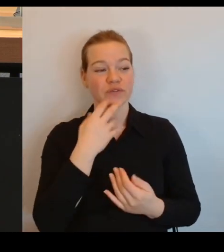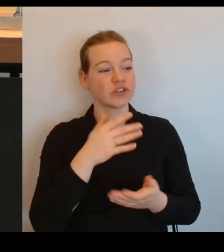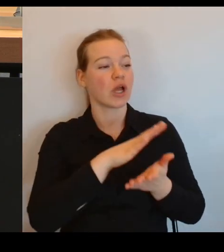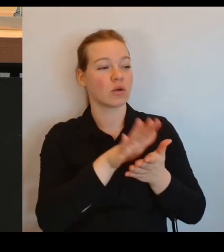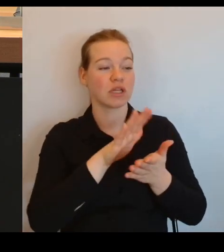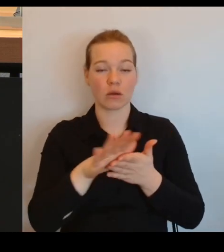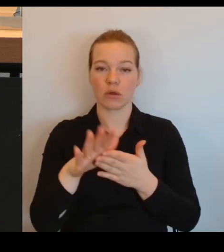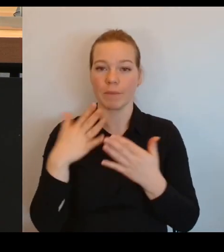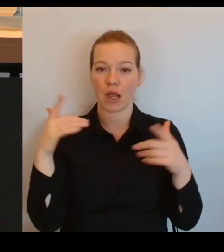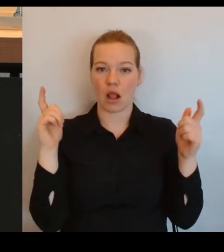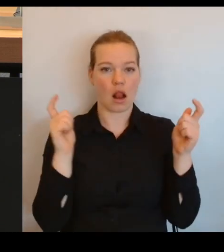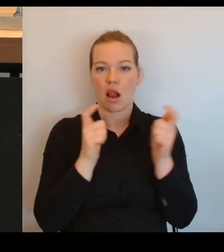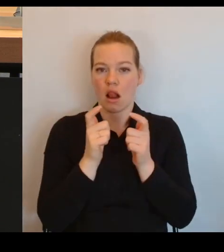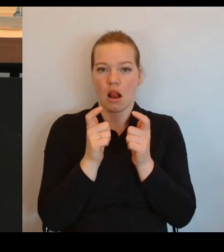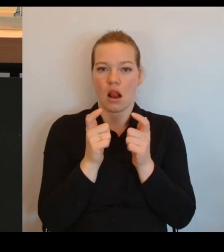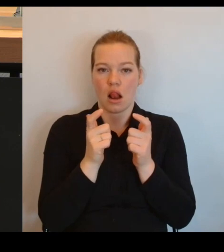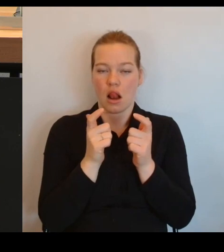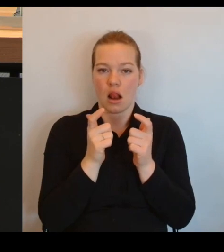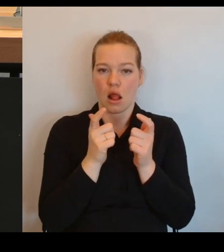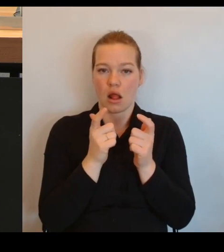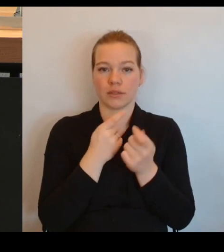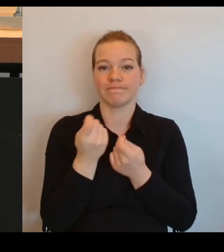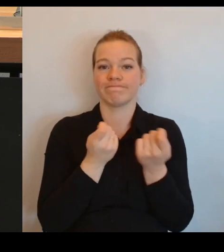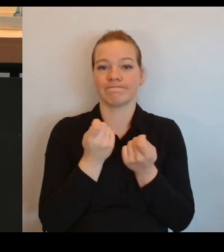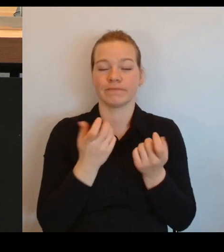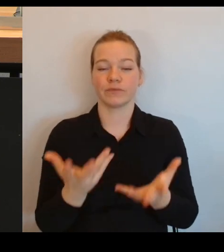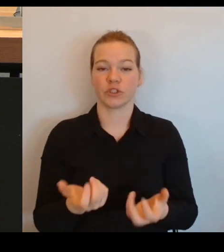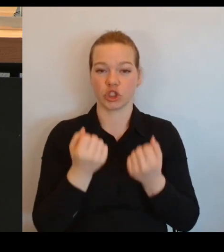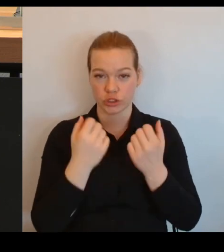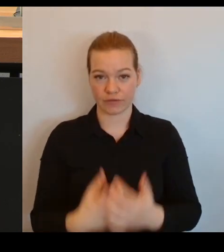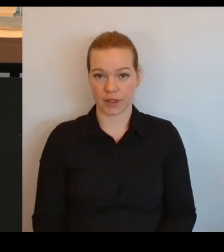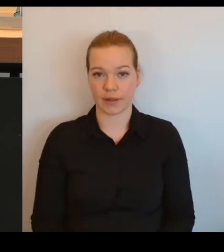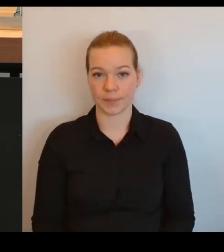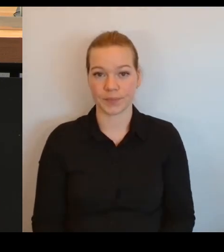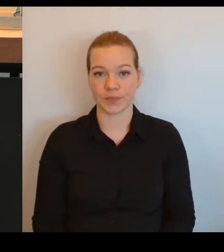der uhr, sondern auch die steigenden Pensionsverpflichtungen und die Schulden der landeseigenen